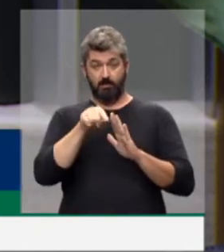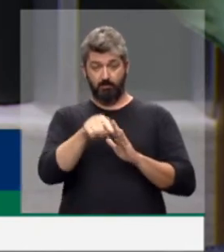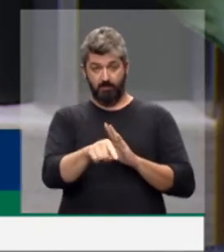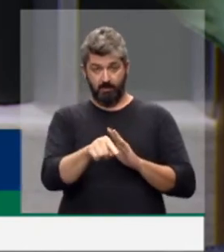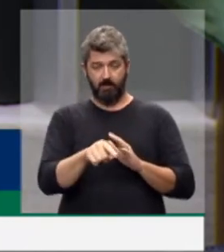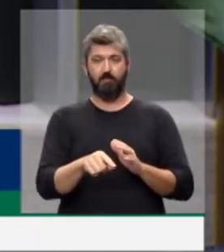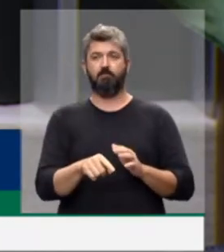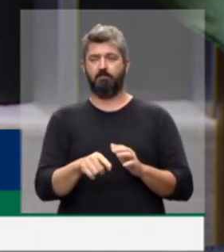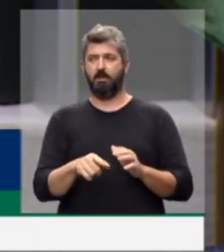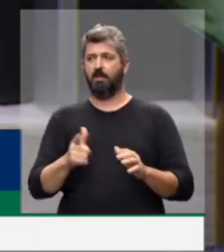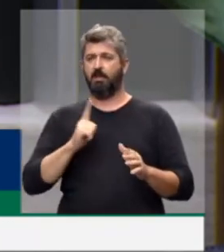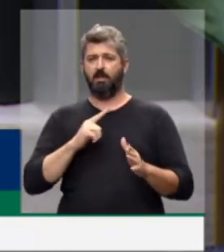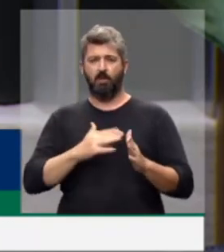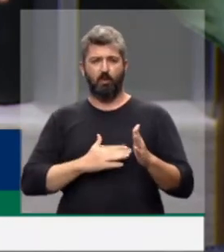VOTADO ARTIGO POR ARTIGO ARTIGO.